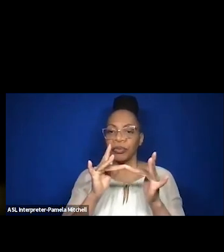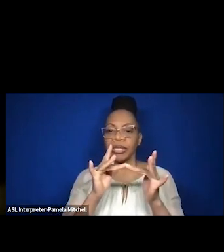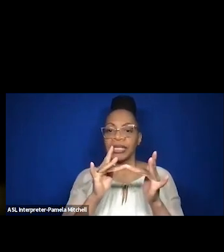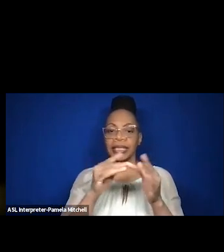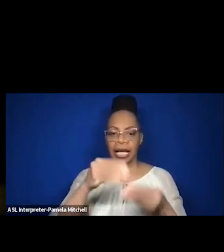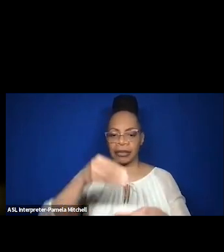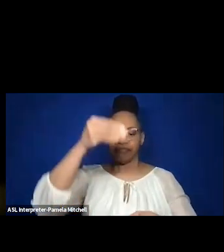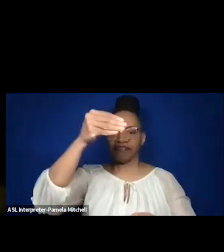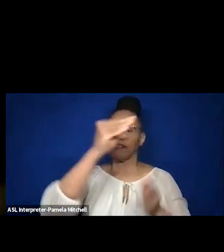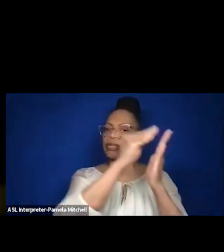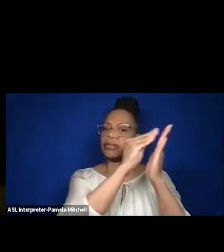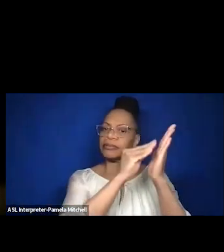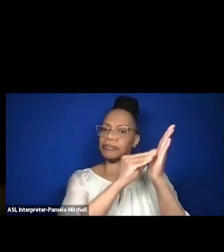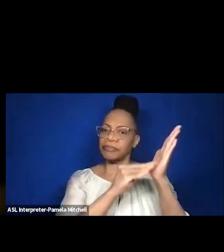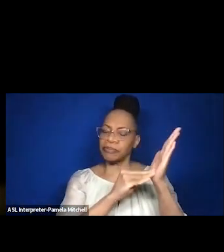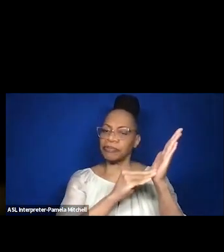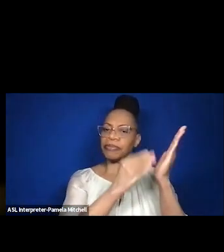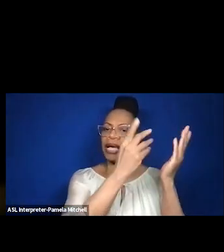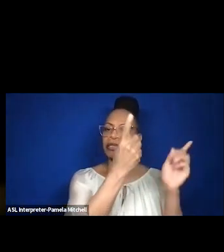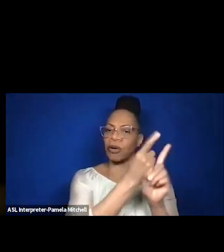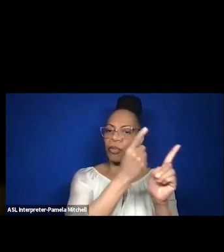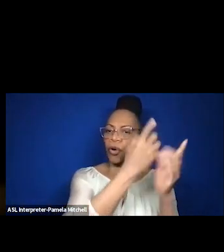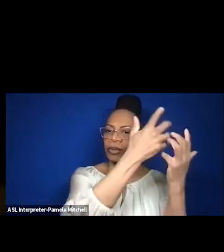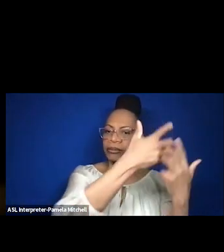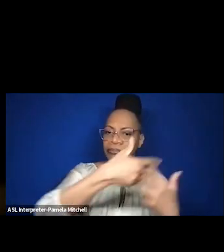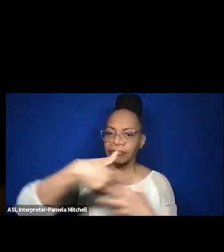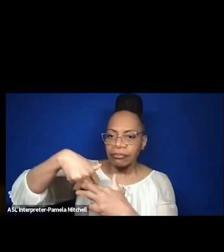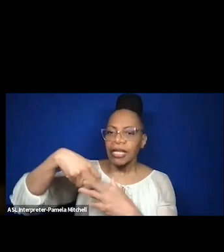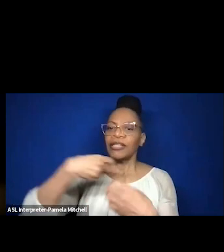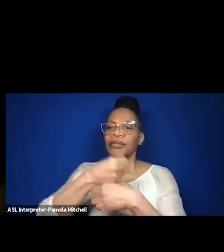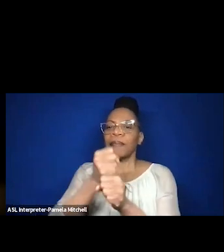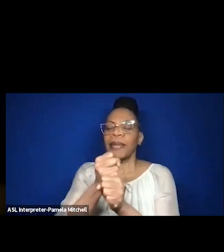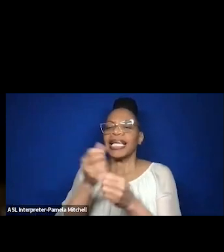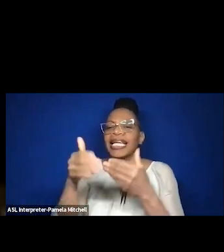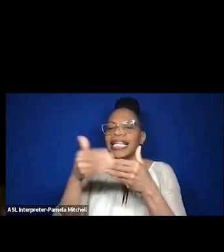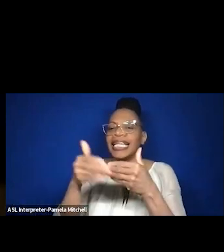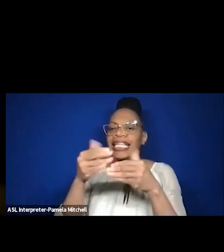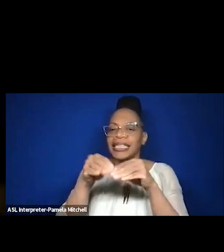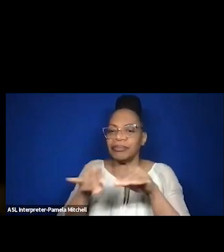para adaptarlos mejor a tus necesidades y hacer que sea un poco más fácil, agilizado y también evitar errores